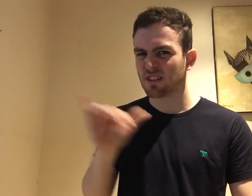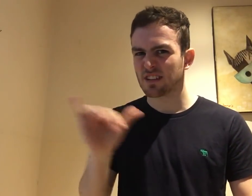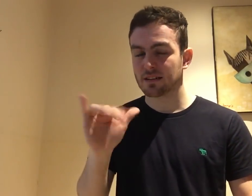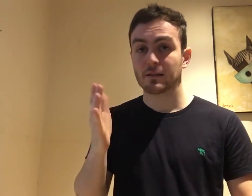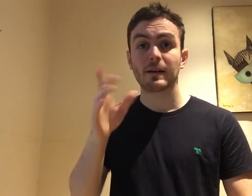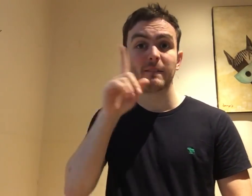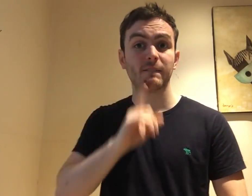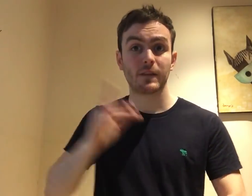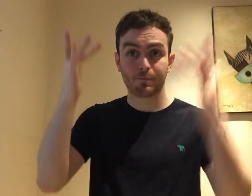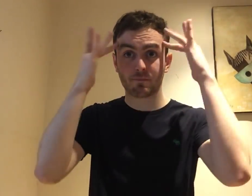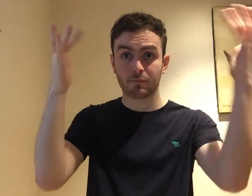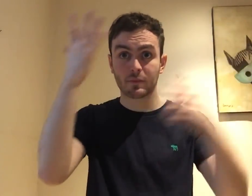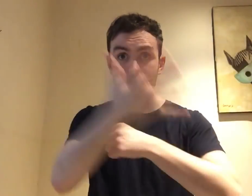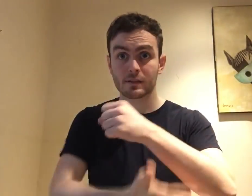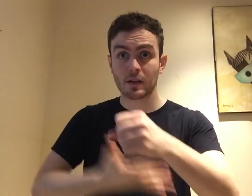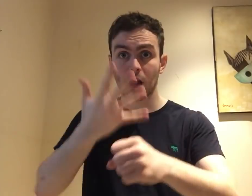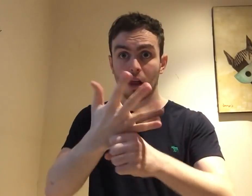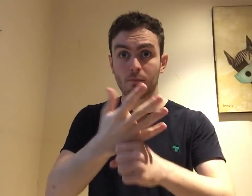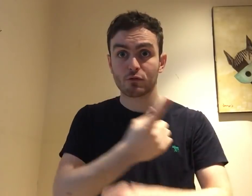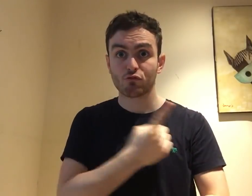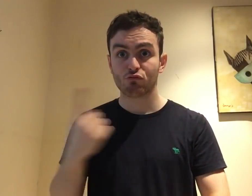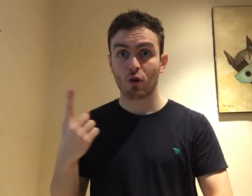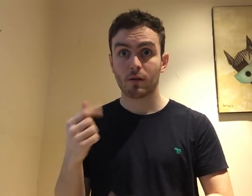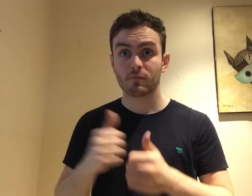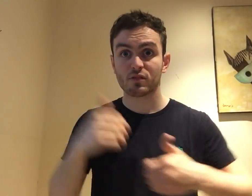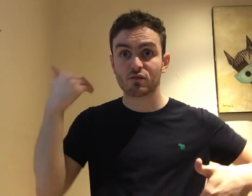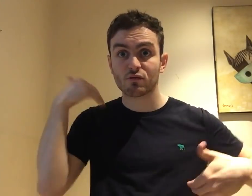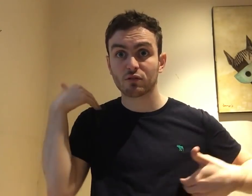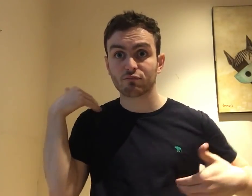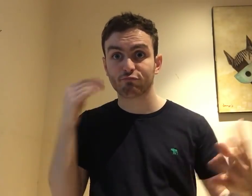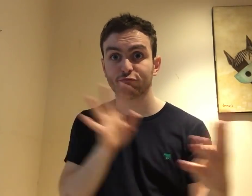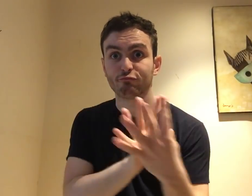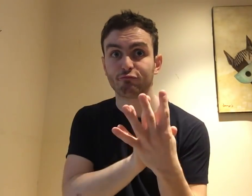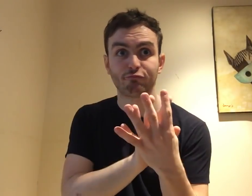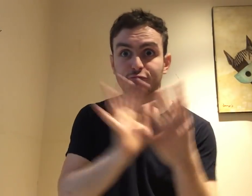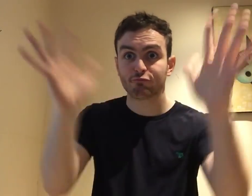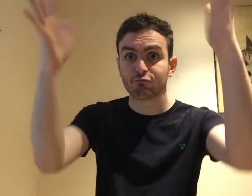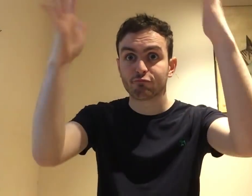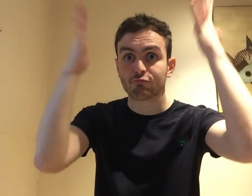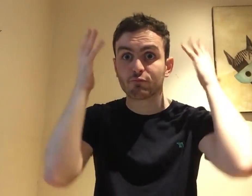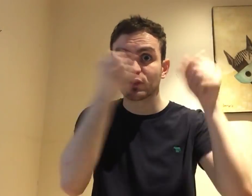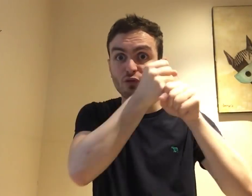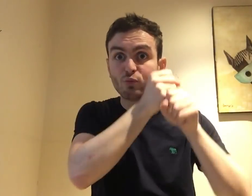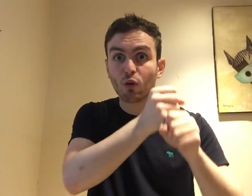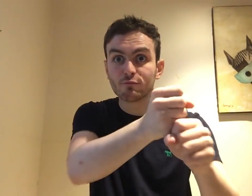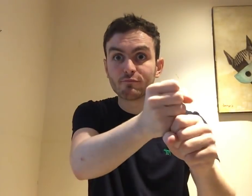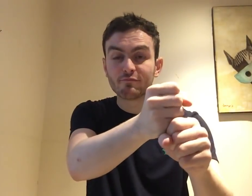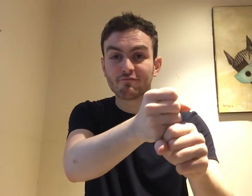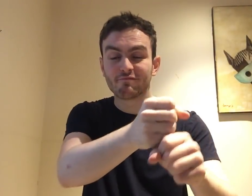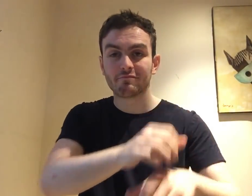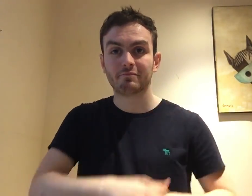C'est une femme qui a vécu dans la jungle pendant cinq ans avec les singes !